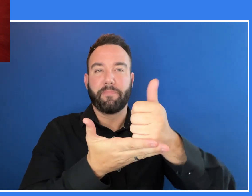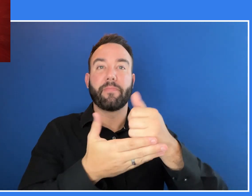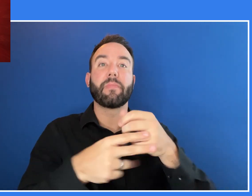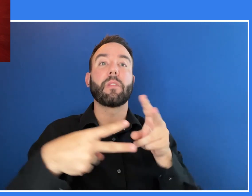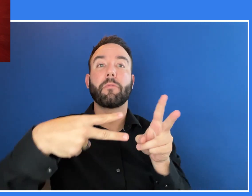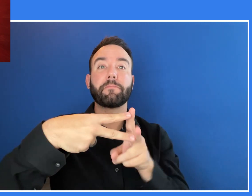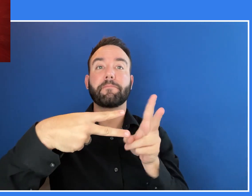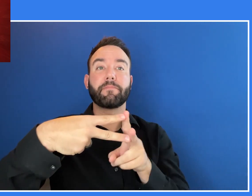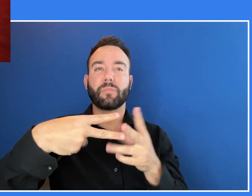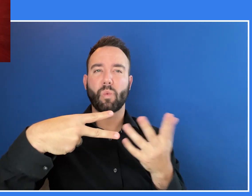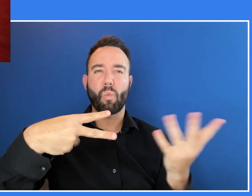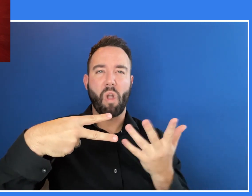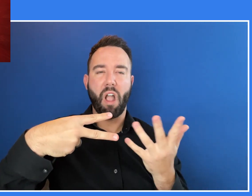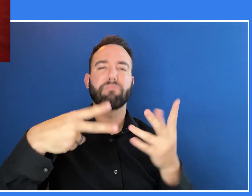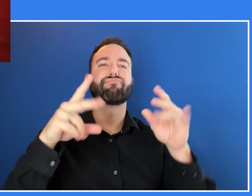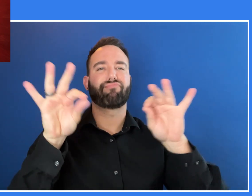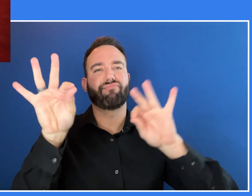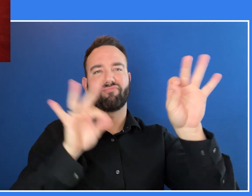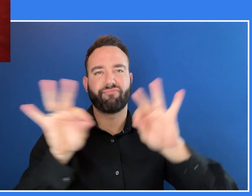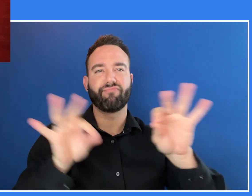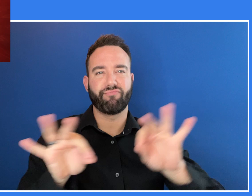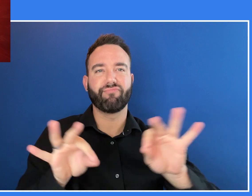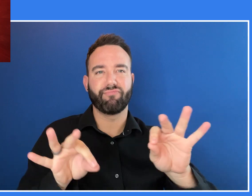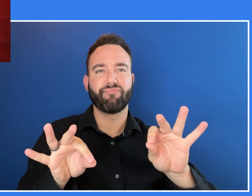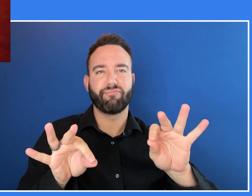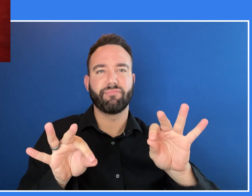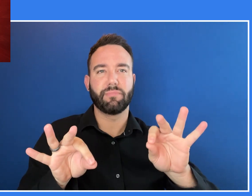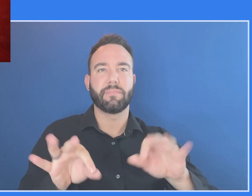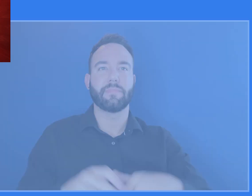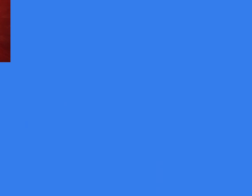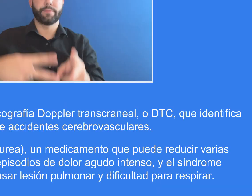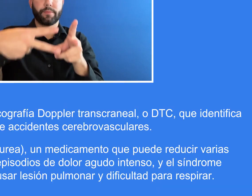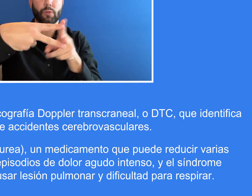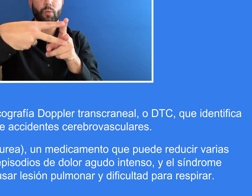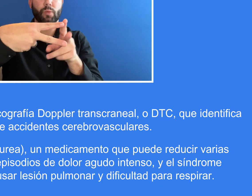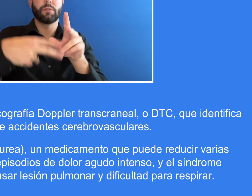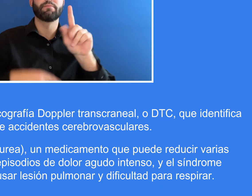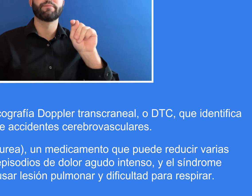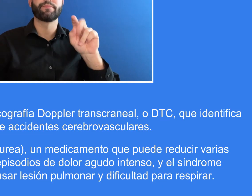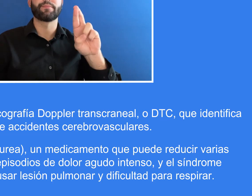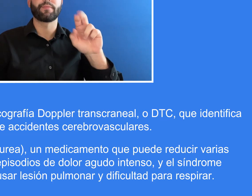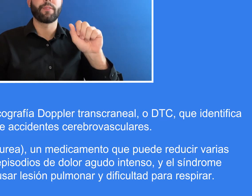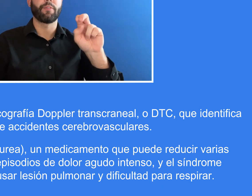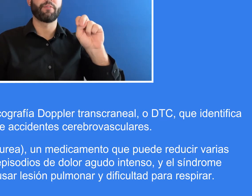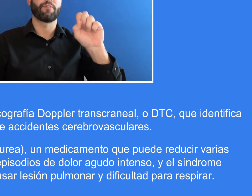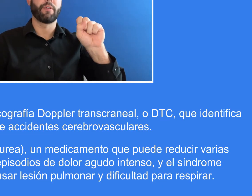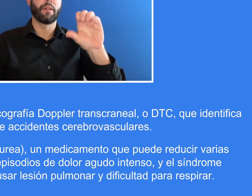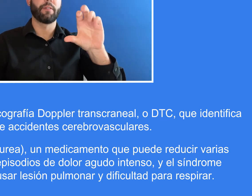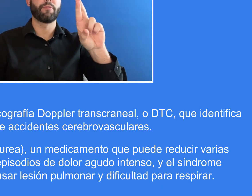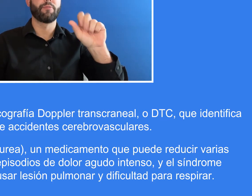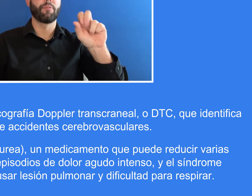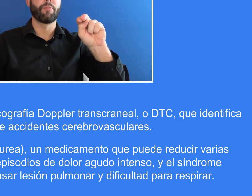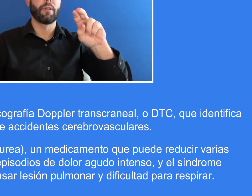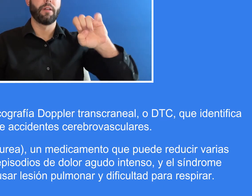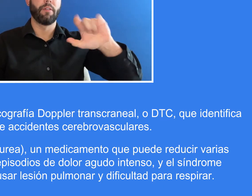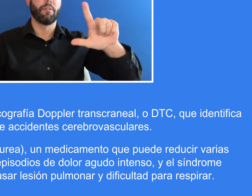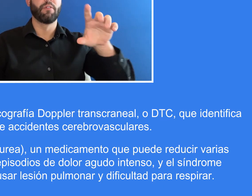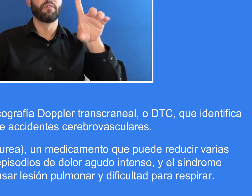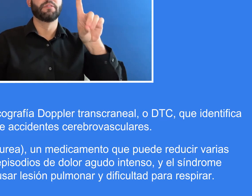en los niños con esta enfermedad son: La prueba de detección con ecografía Doppler transcraneal,